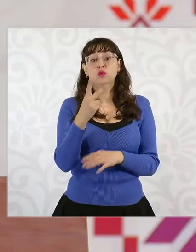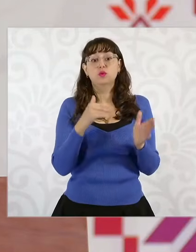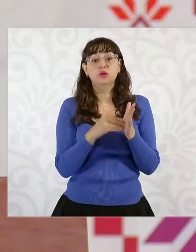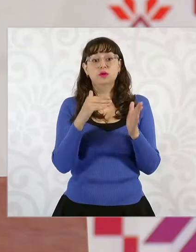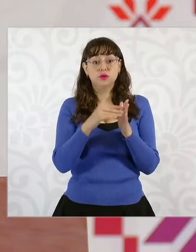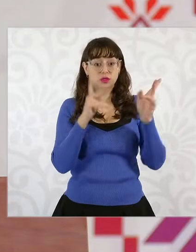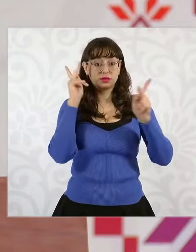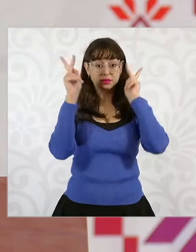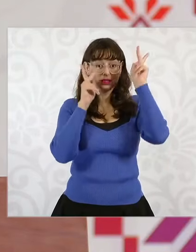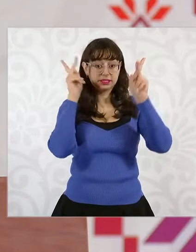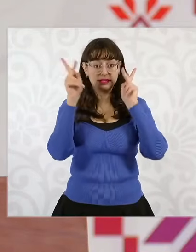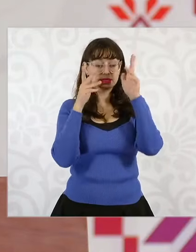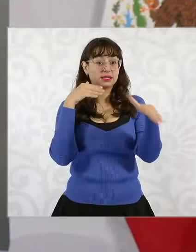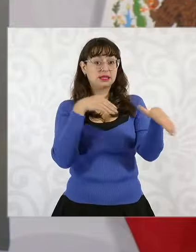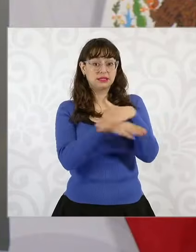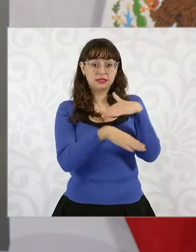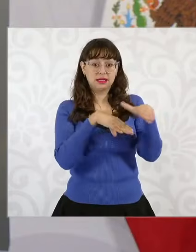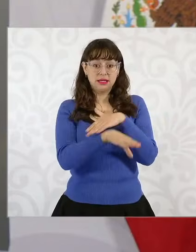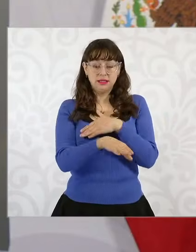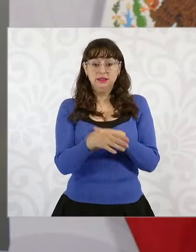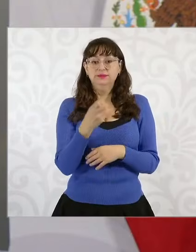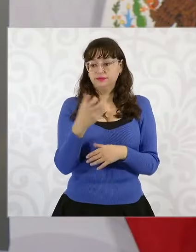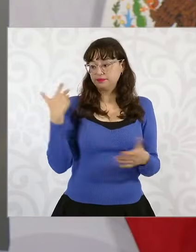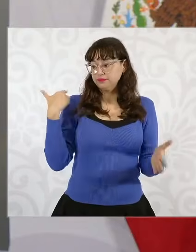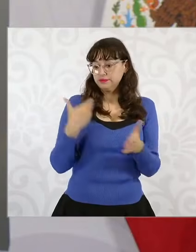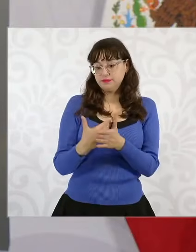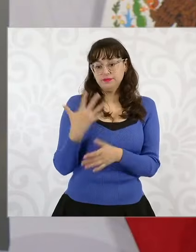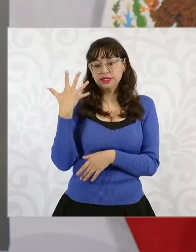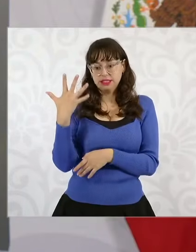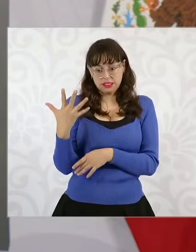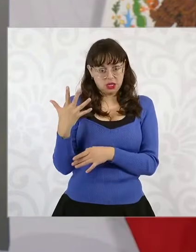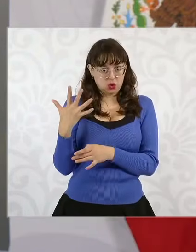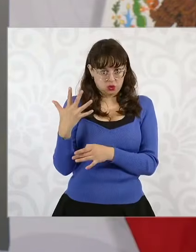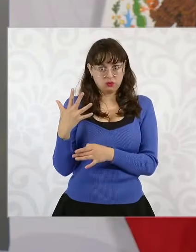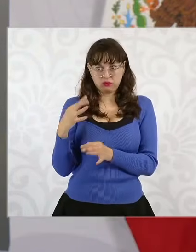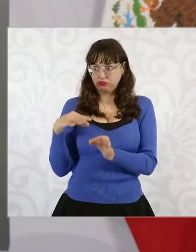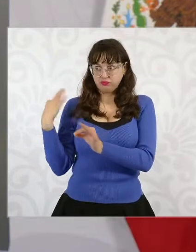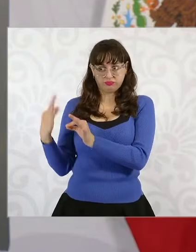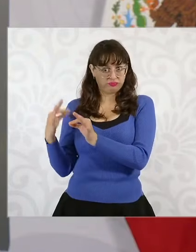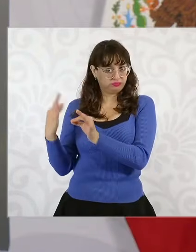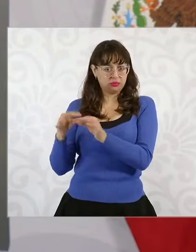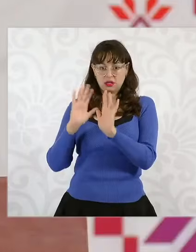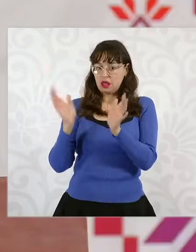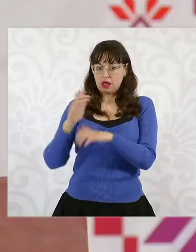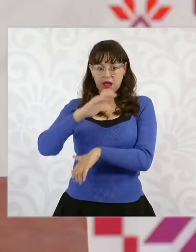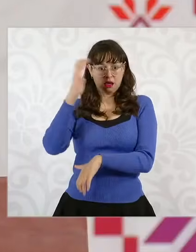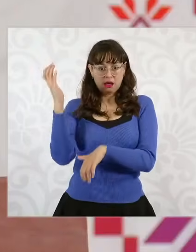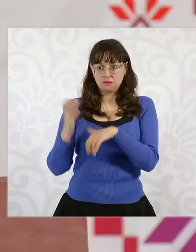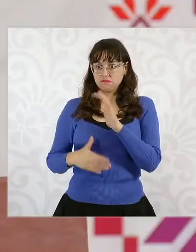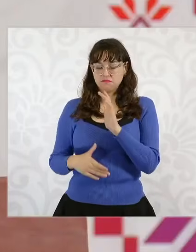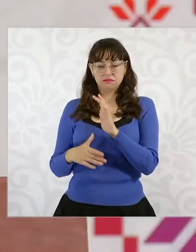visitantes. Esas son las cinco exposiciones que digamos ahora mismo ya han concluido su estancia.